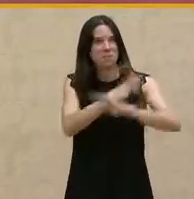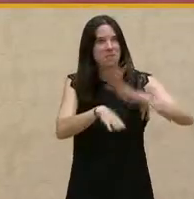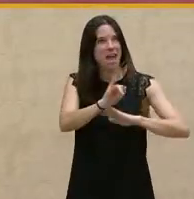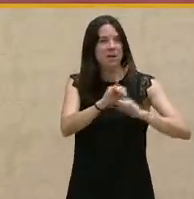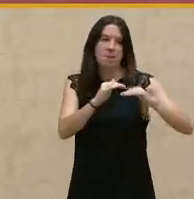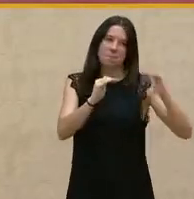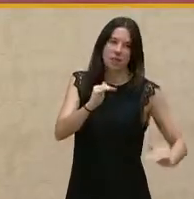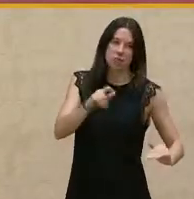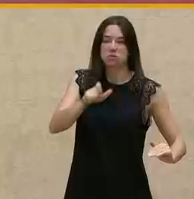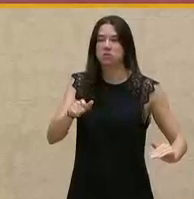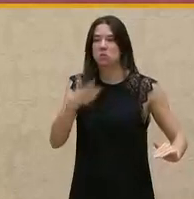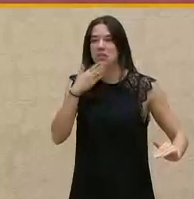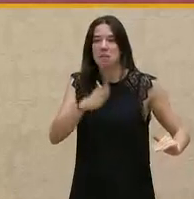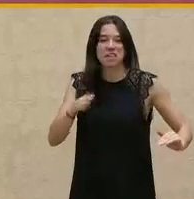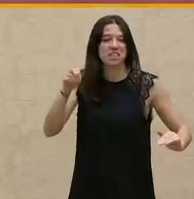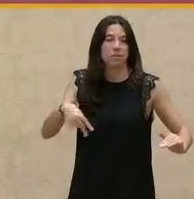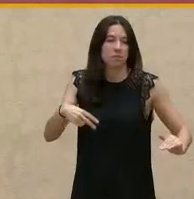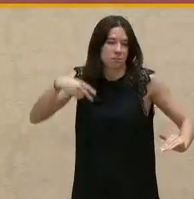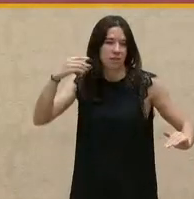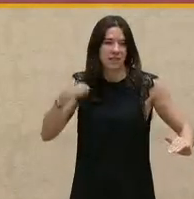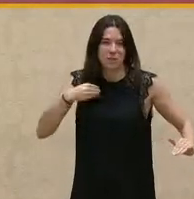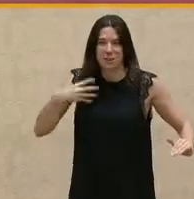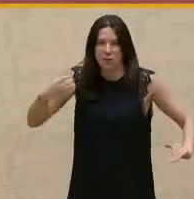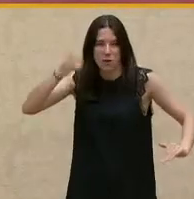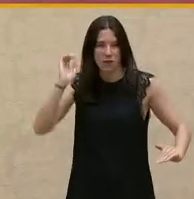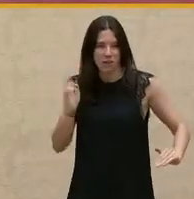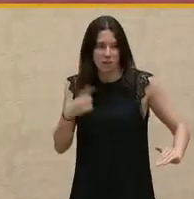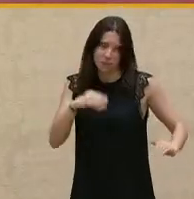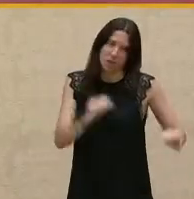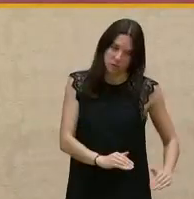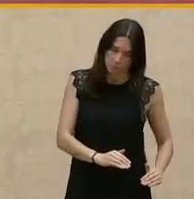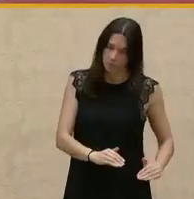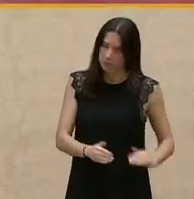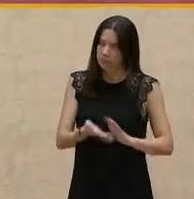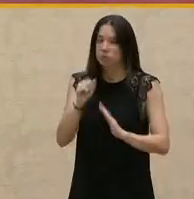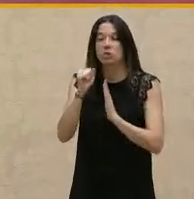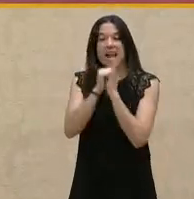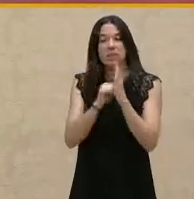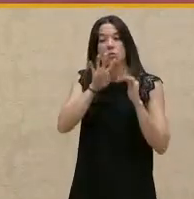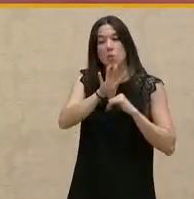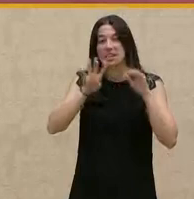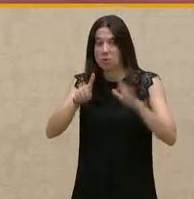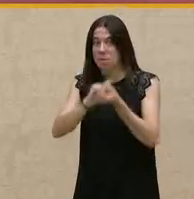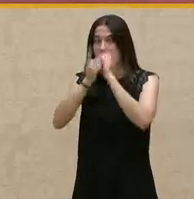dado un paso importante con la modificación del artículo 49, poniéndonos de acuerdo los Grupos